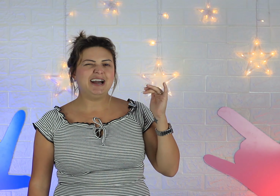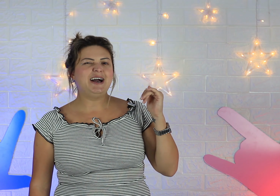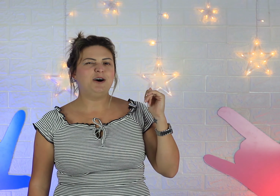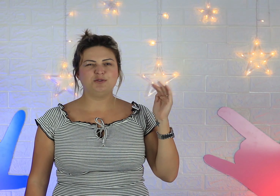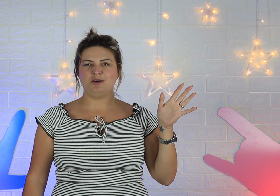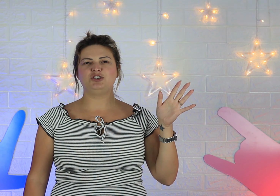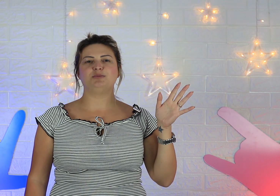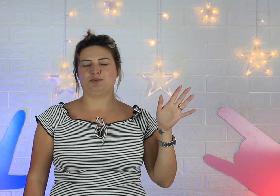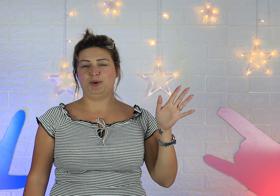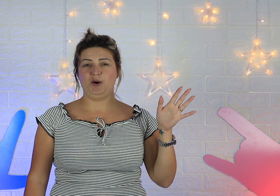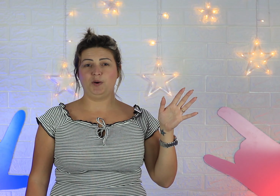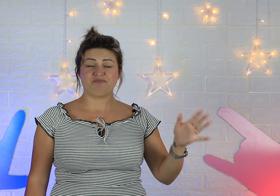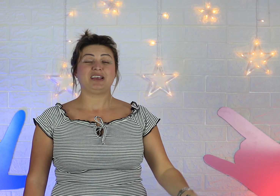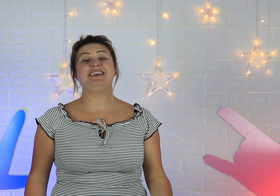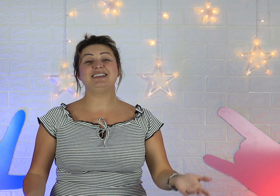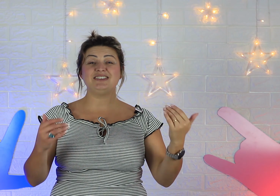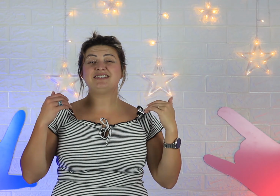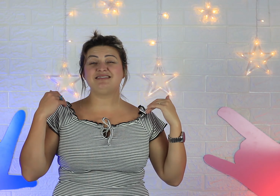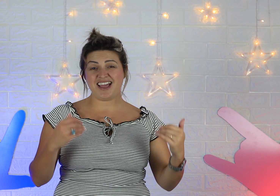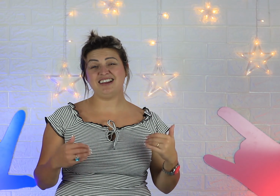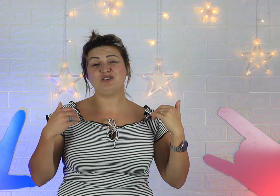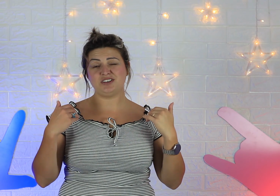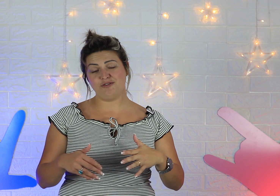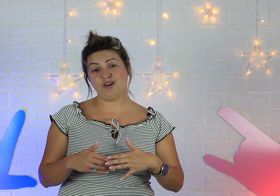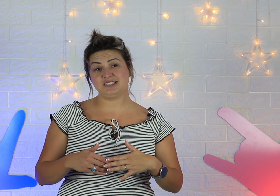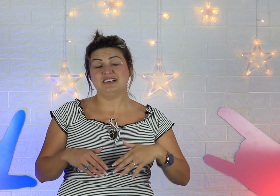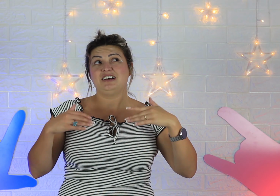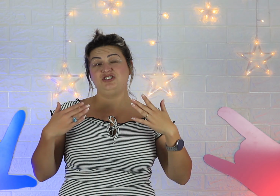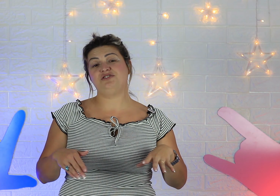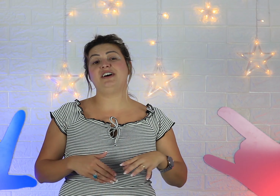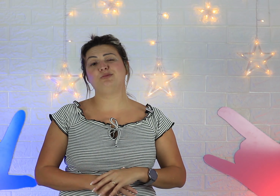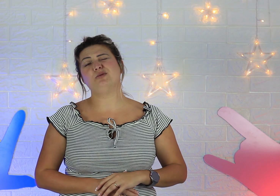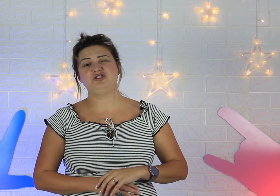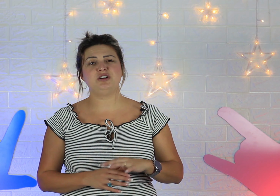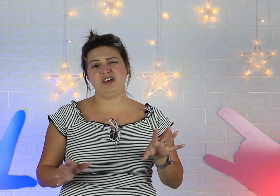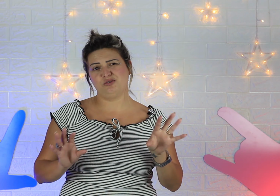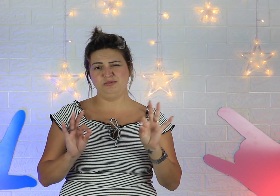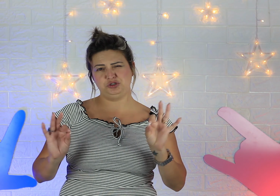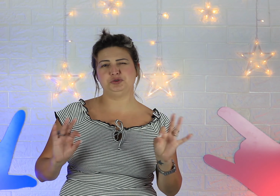tá muito e não é onde é muito bom e que às vezes a pena nossa voz a gente fala Um bom dia meio